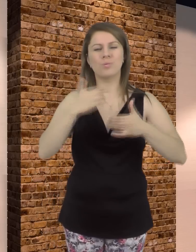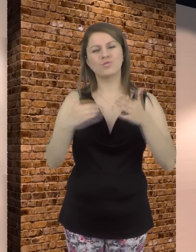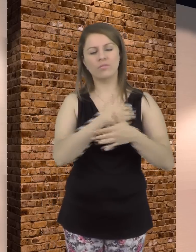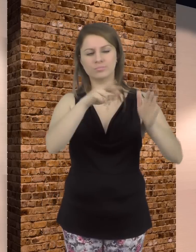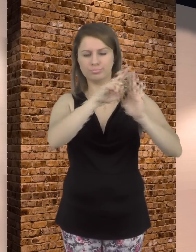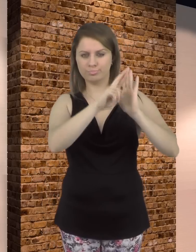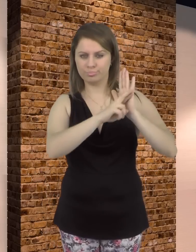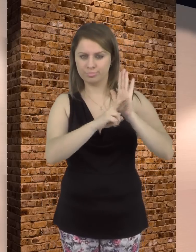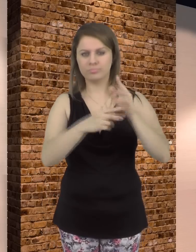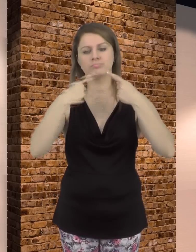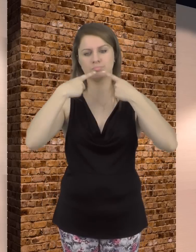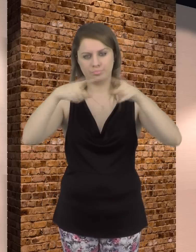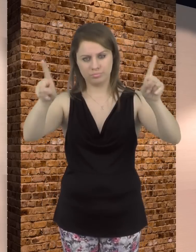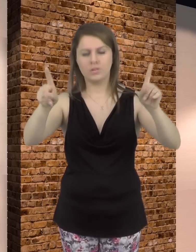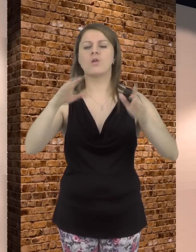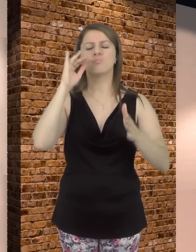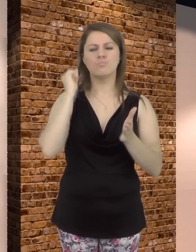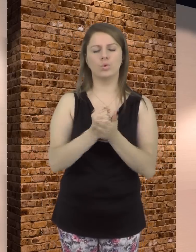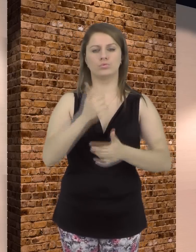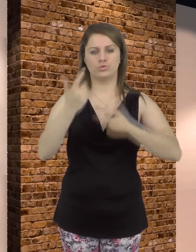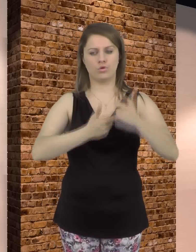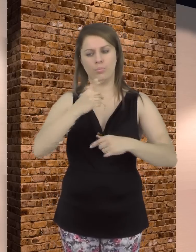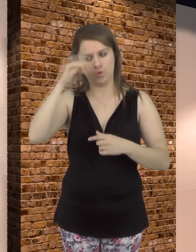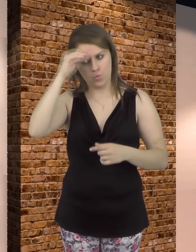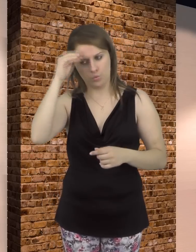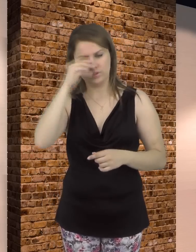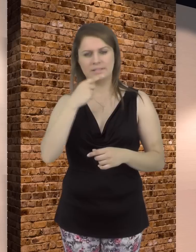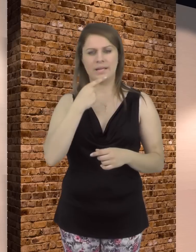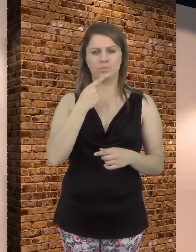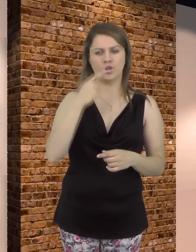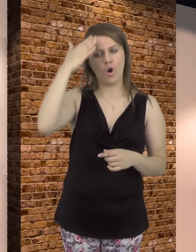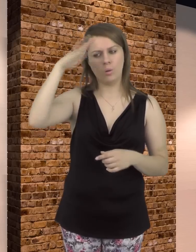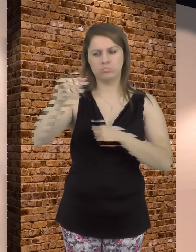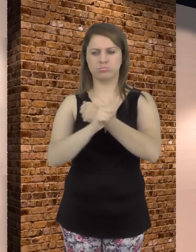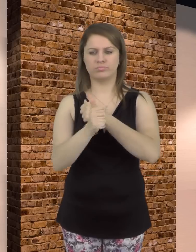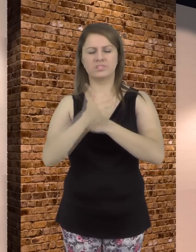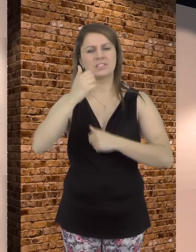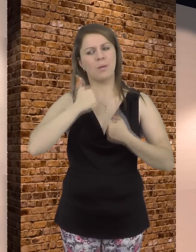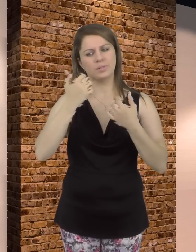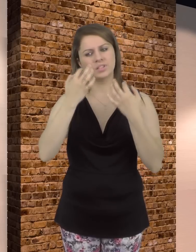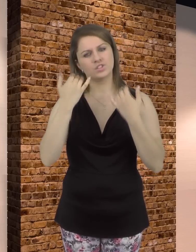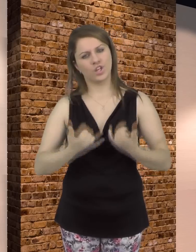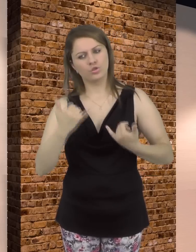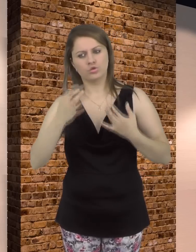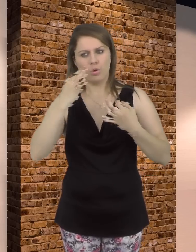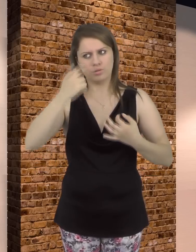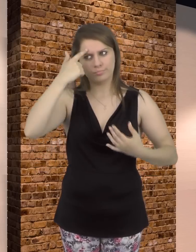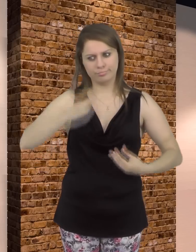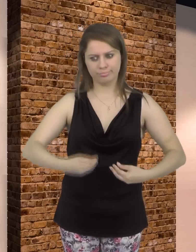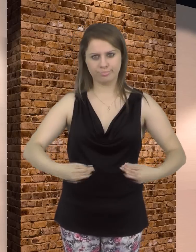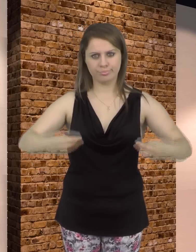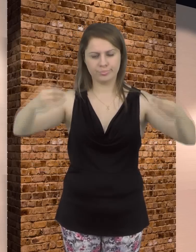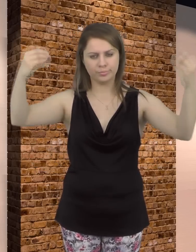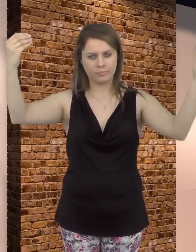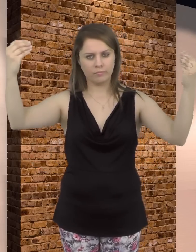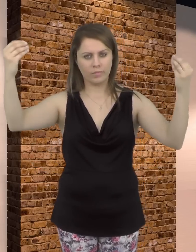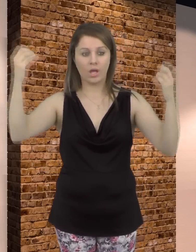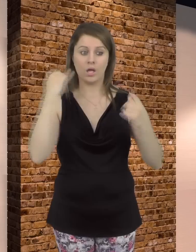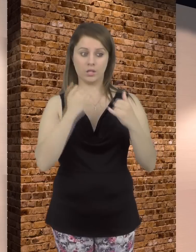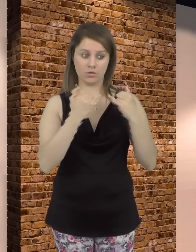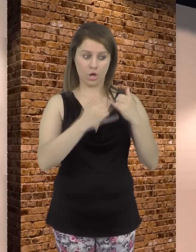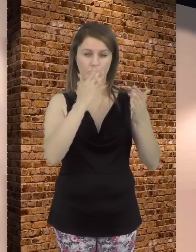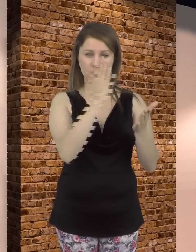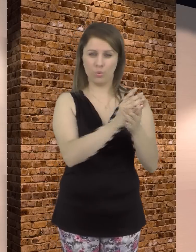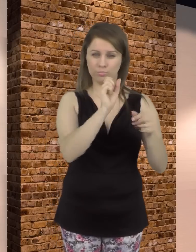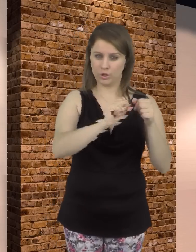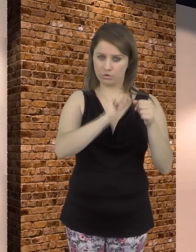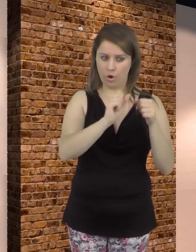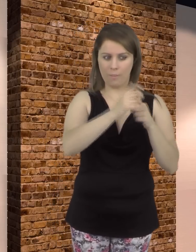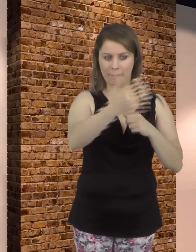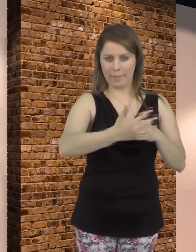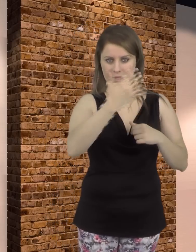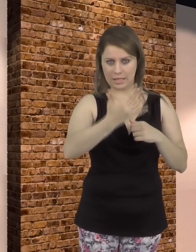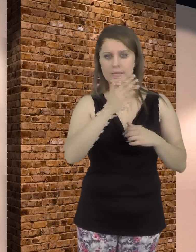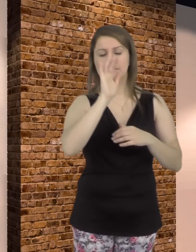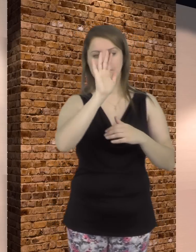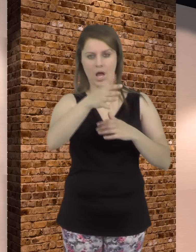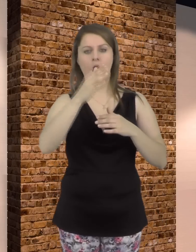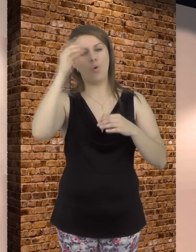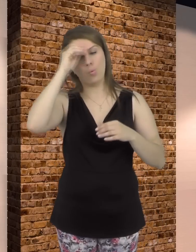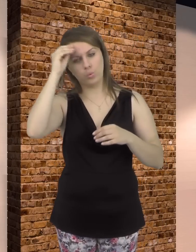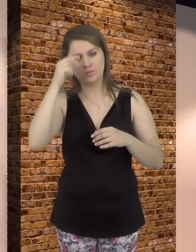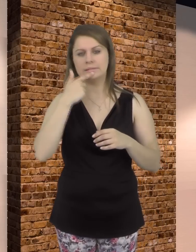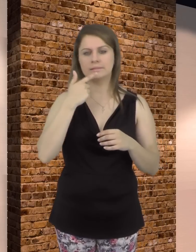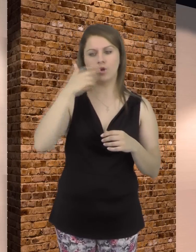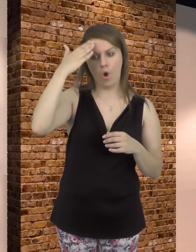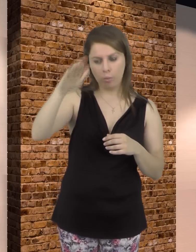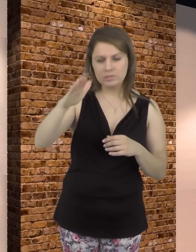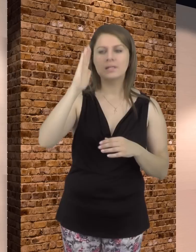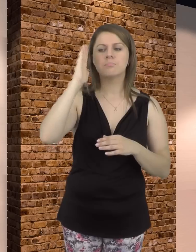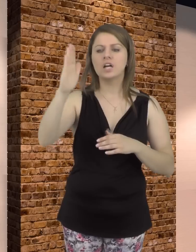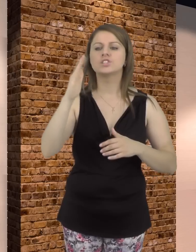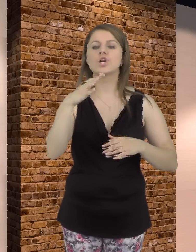Nowe przepisy maja na celu zrównanie poziomu wiedzy dzieci